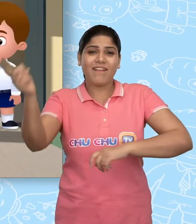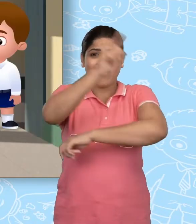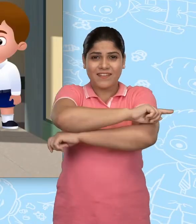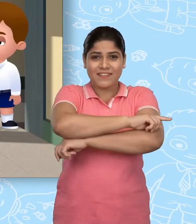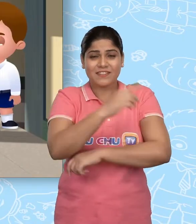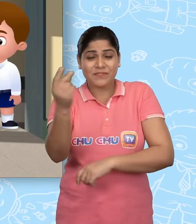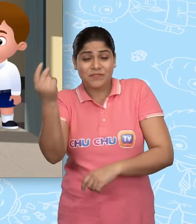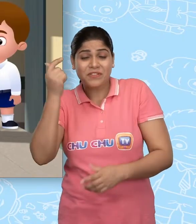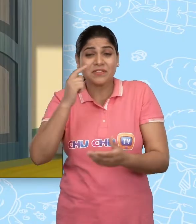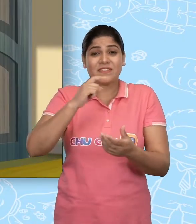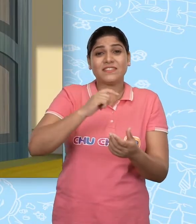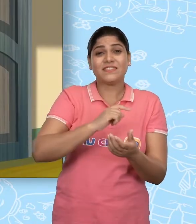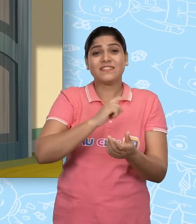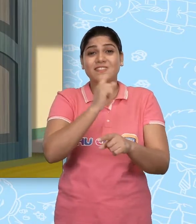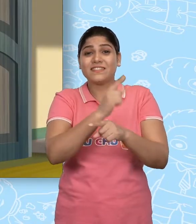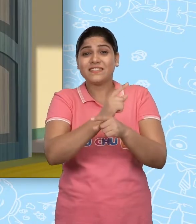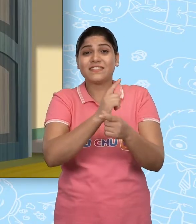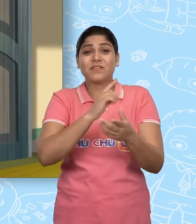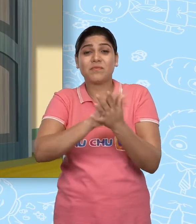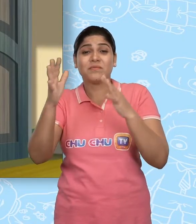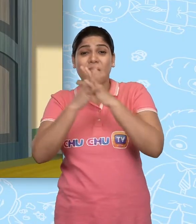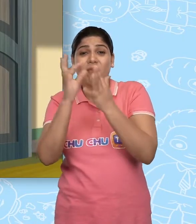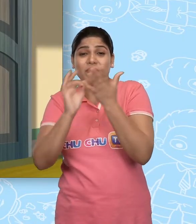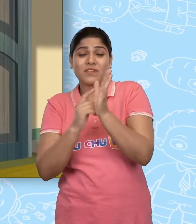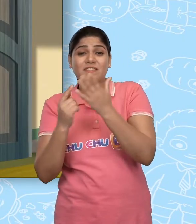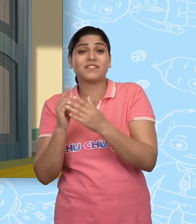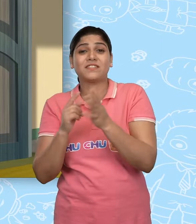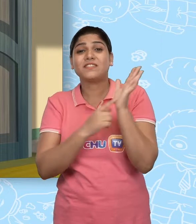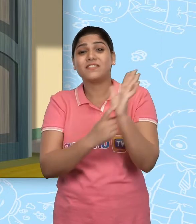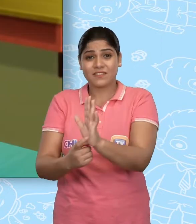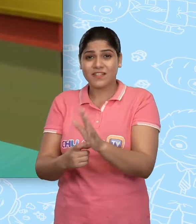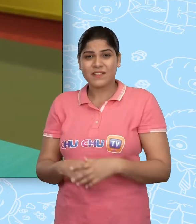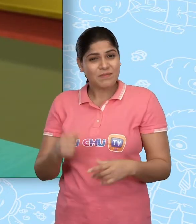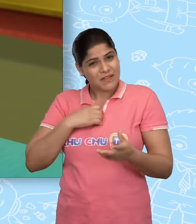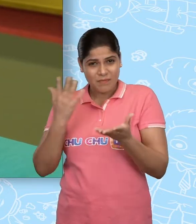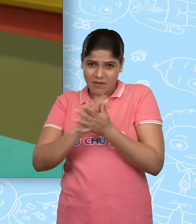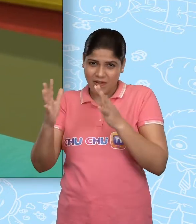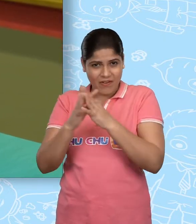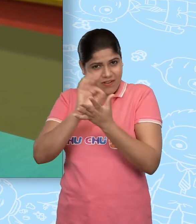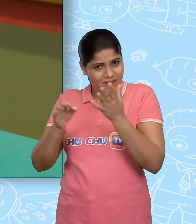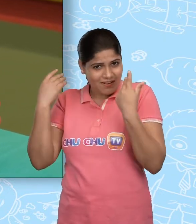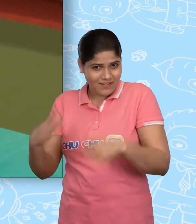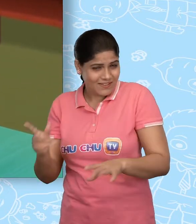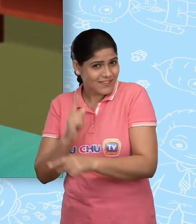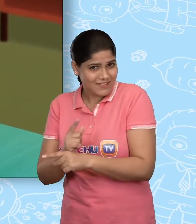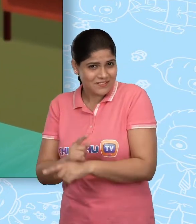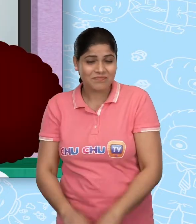अगले दिन Chika ने तुरन्त ही अपना homework Miss Dorothy को दिखा दिया। मैंने homework कर लिया Miss Dorothy.